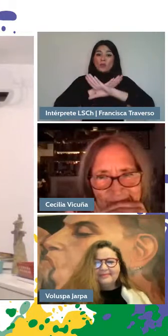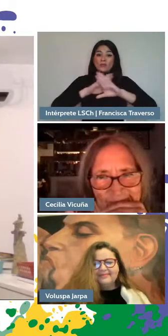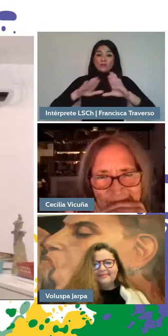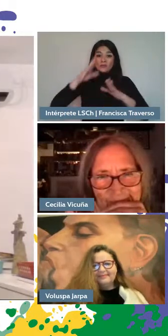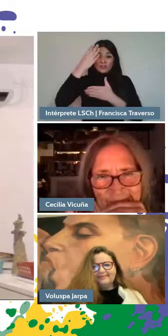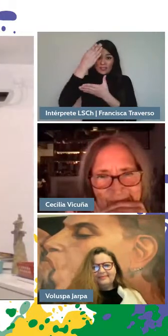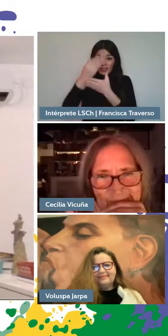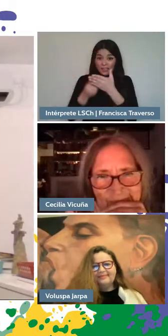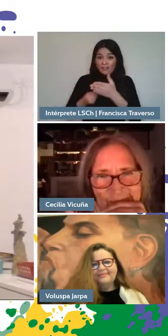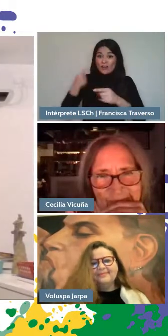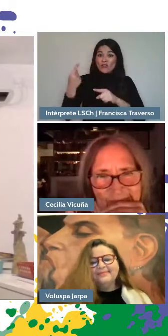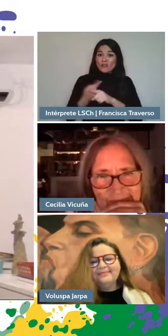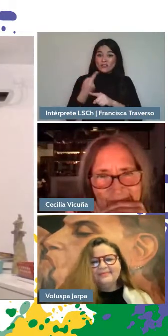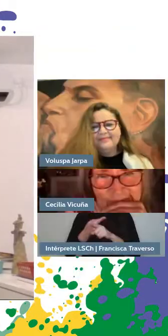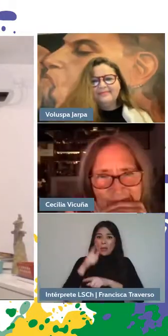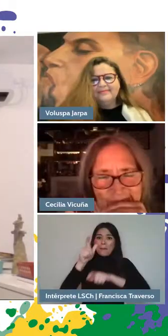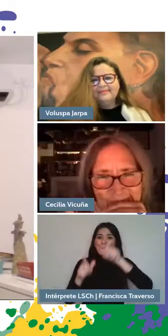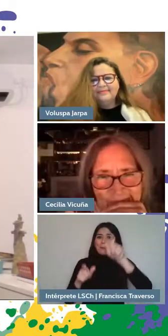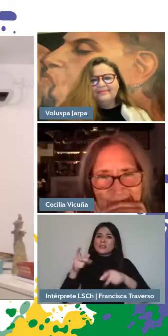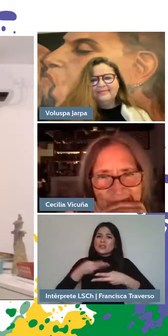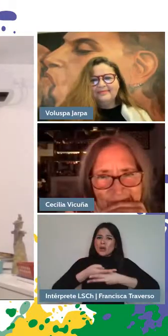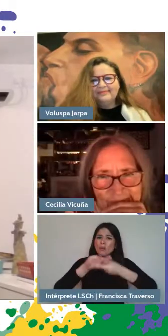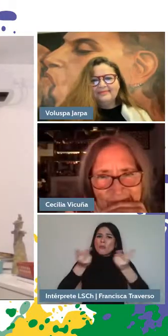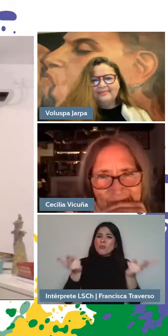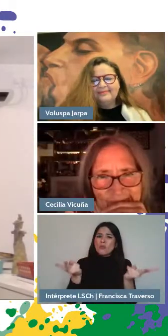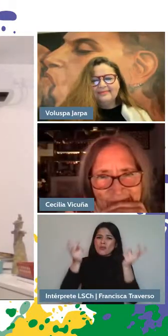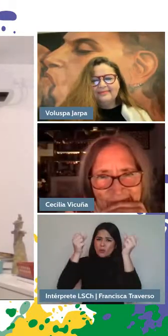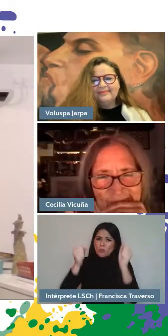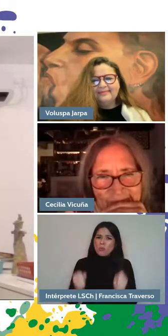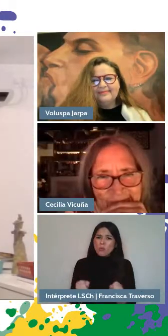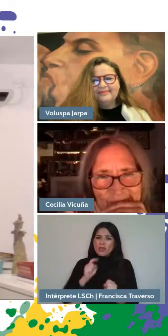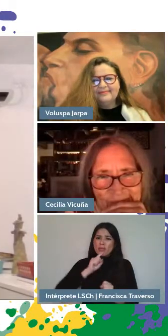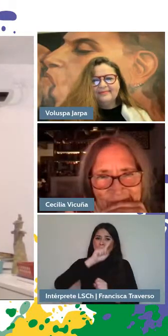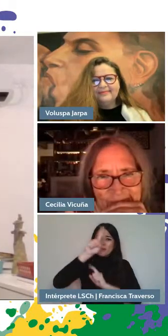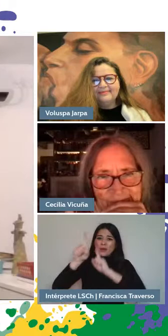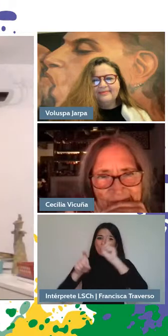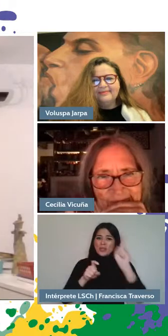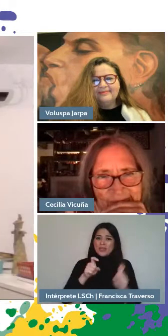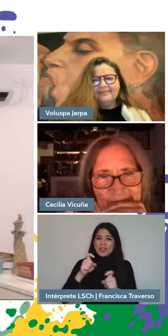el público podrá hacer preguntas a través del chat de Facebook y YouTube.